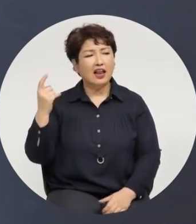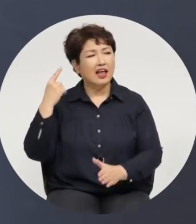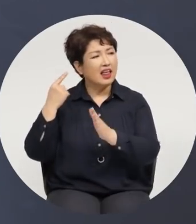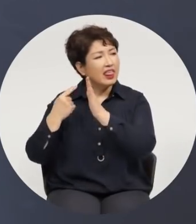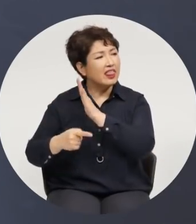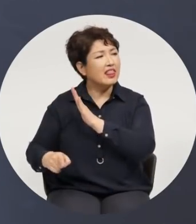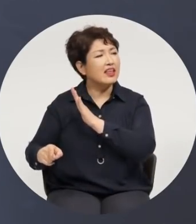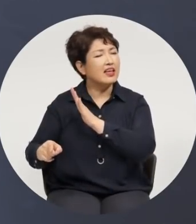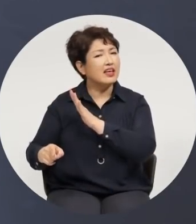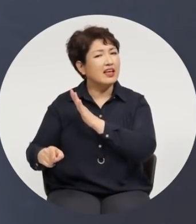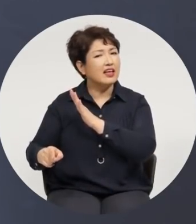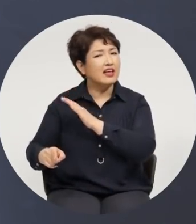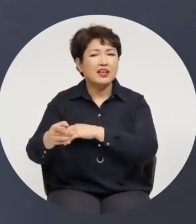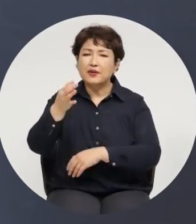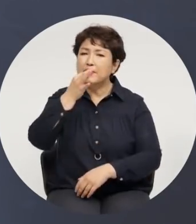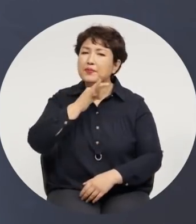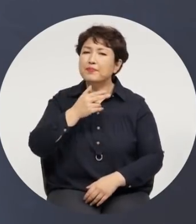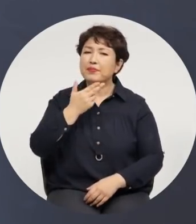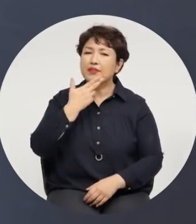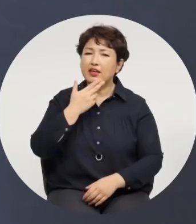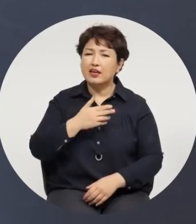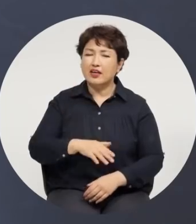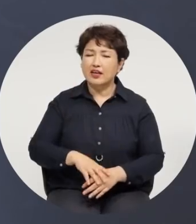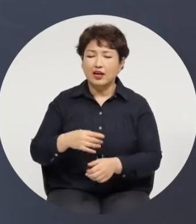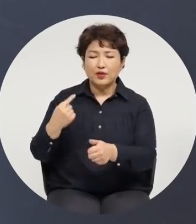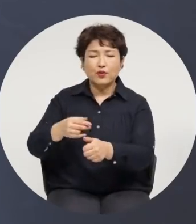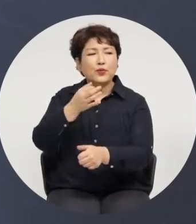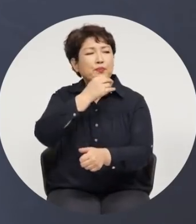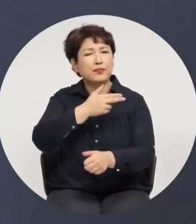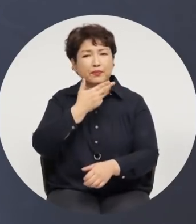교육 효과가 없으면 아무리 좋은 말도 뭐가 됩니까?